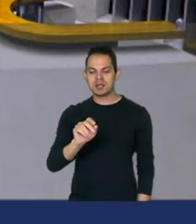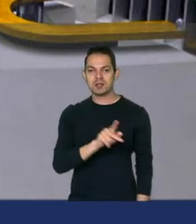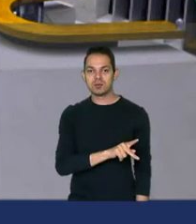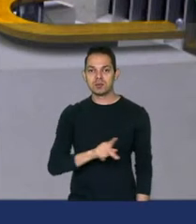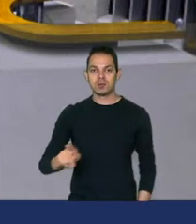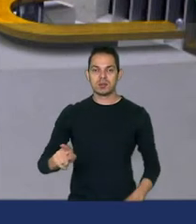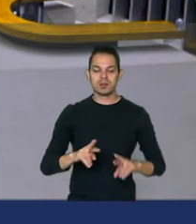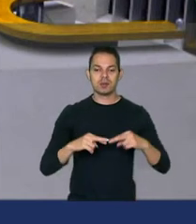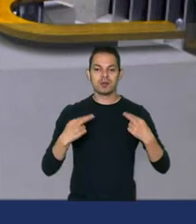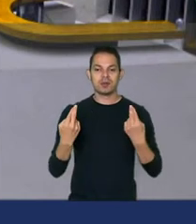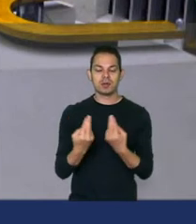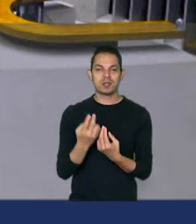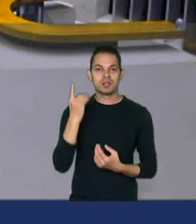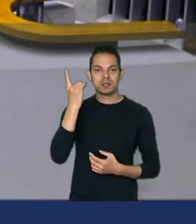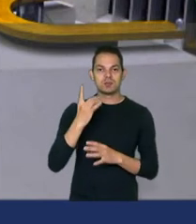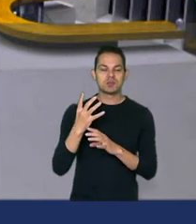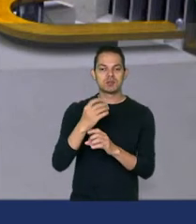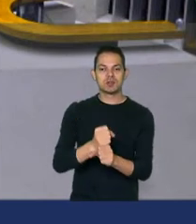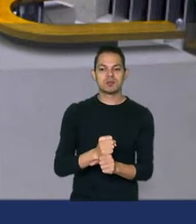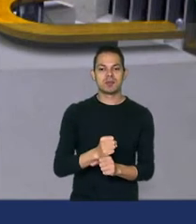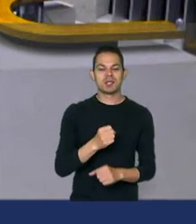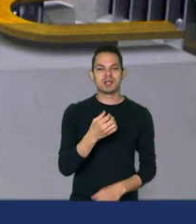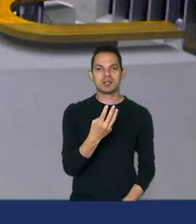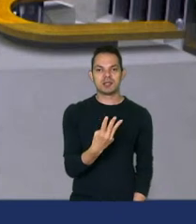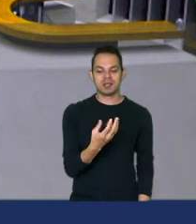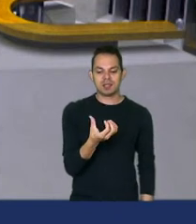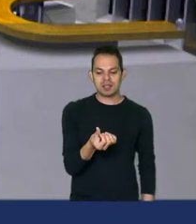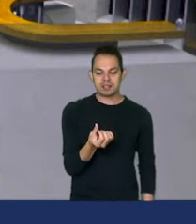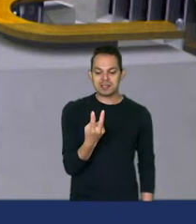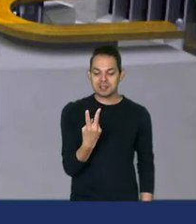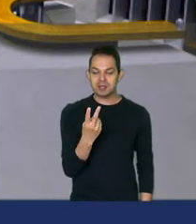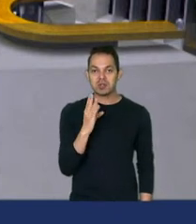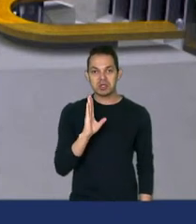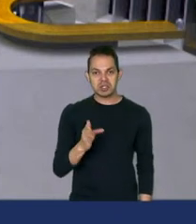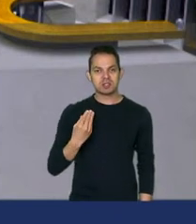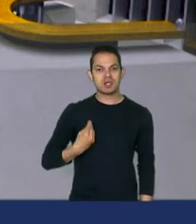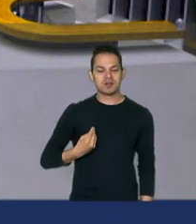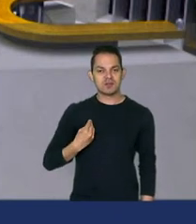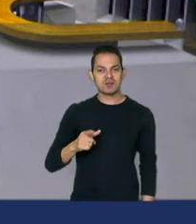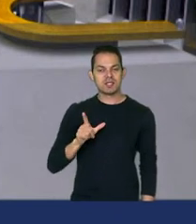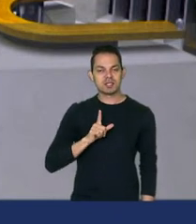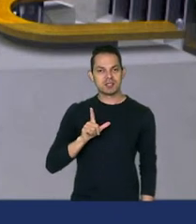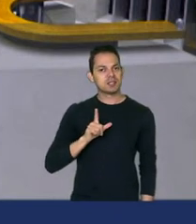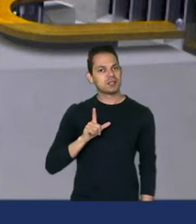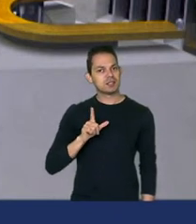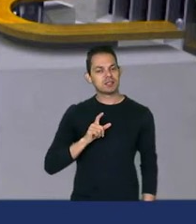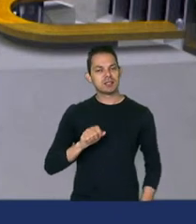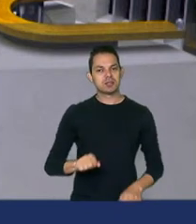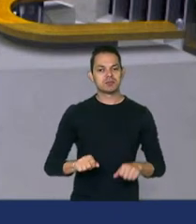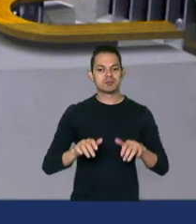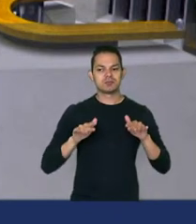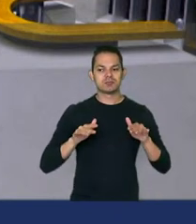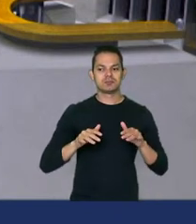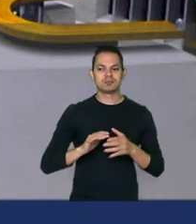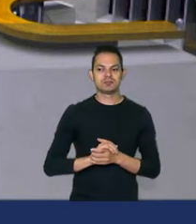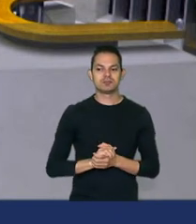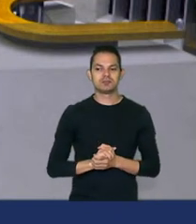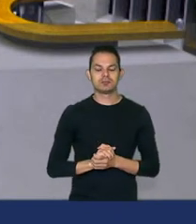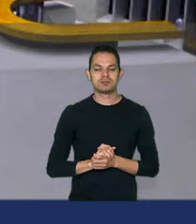GUIMARÃES. 10H46 MINUTOS, DEPUTADO CÉLIO MOURA PRESIDINDO A SESSÃO NESSE MOMENTO. 782 DEPUTADOS JÁ REGISTRARAM PRESENÇA NO